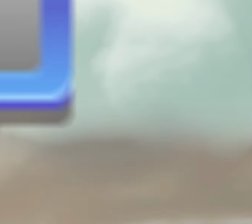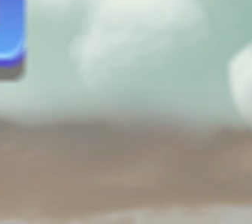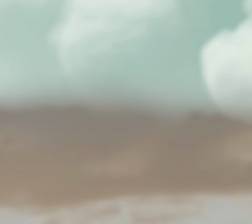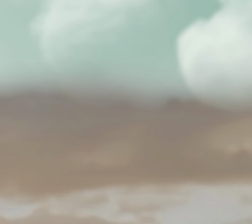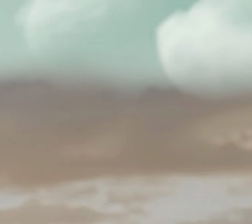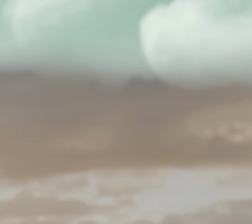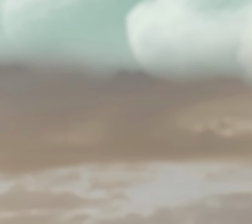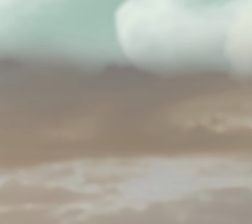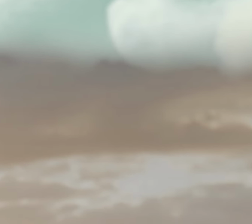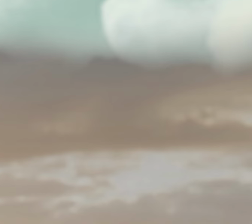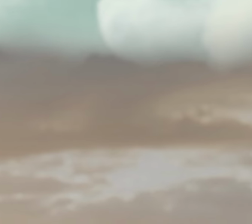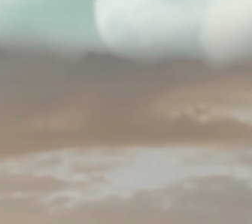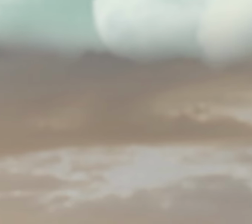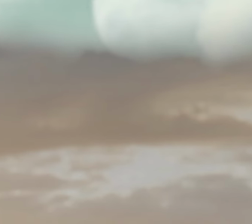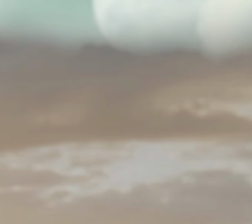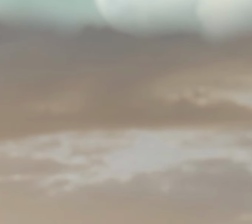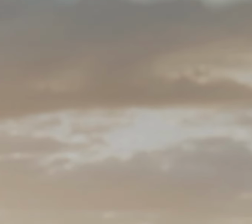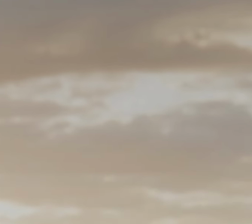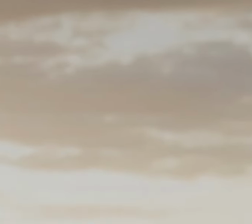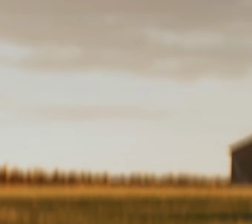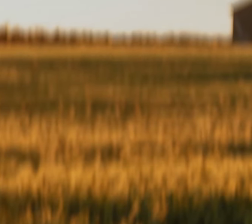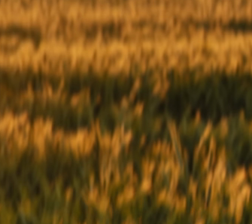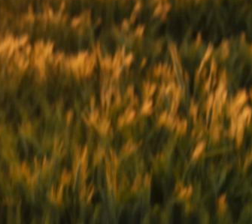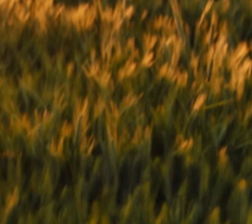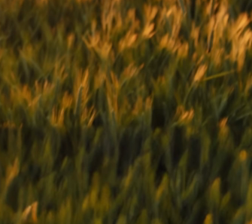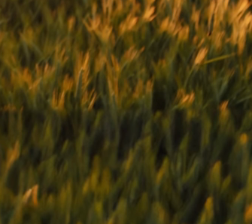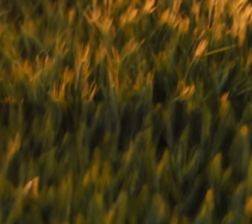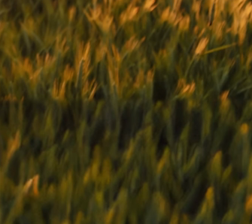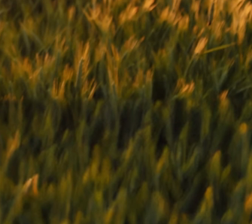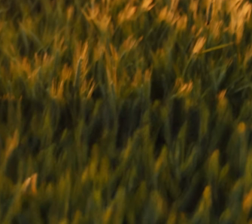Country [Clique]